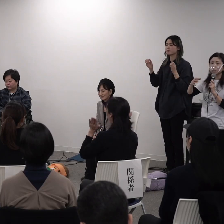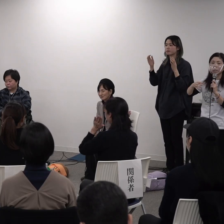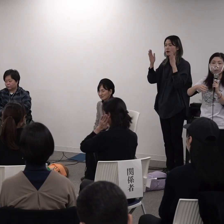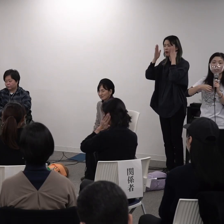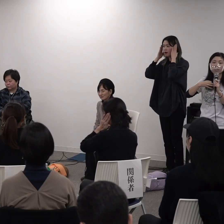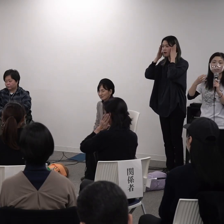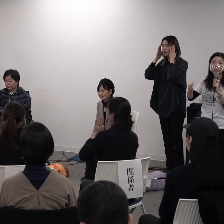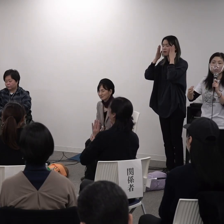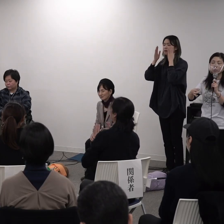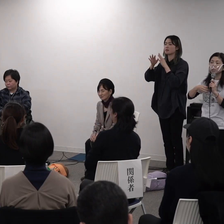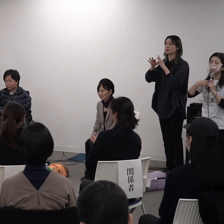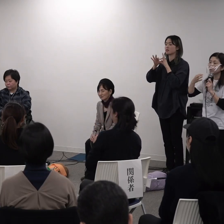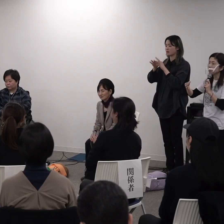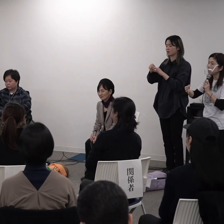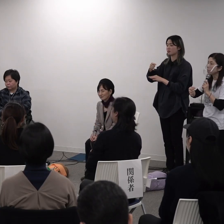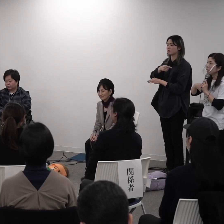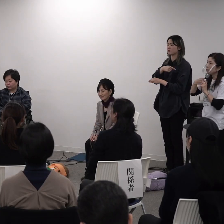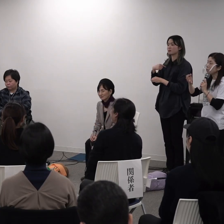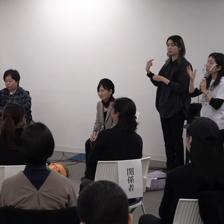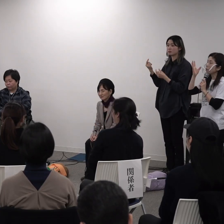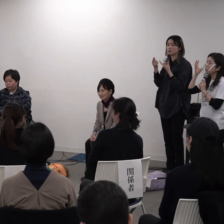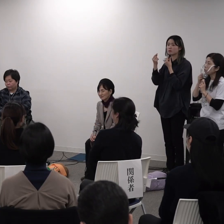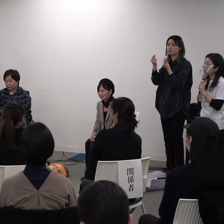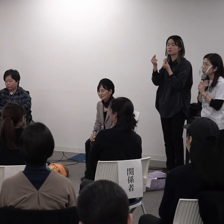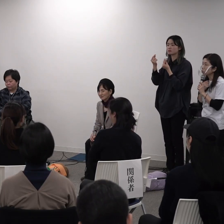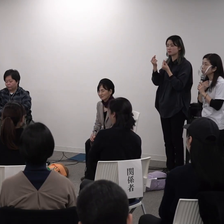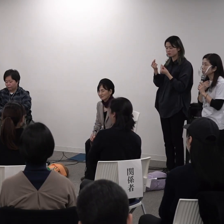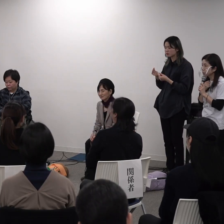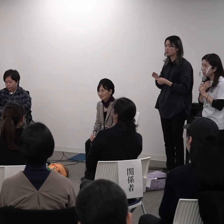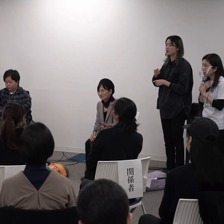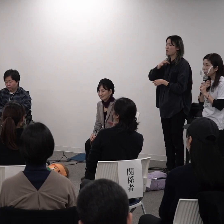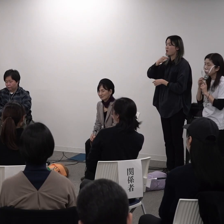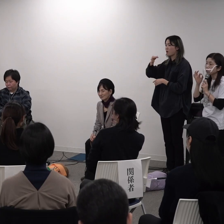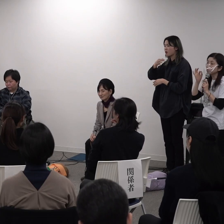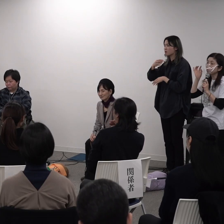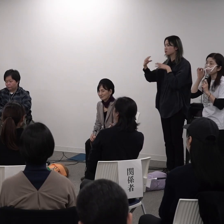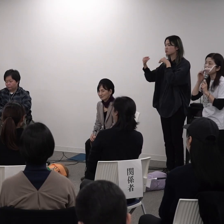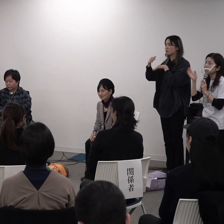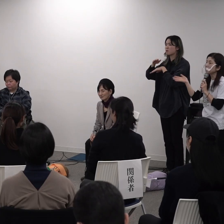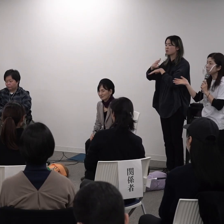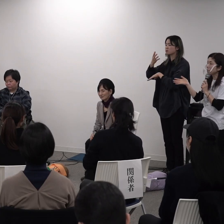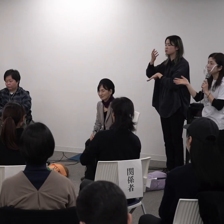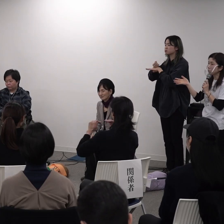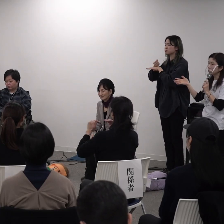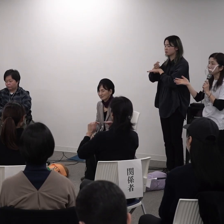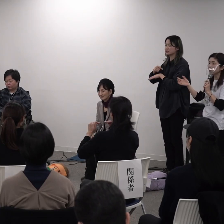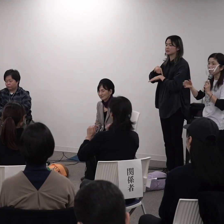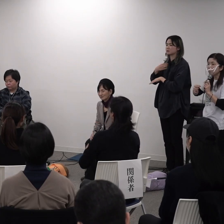なので私達と同じように声をもう 獲得して自分の声知っていらっしゃるんですね